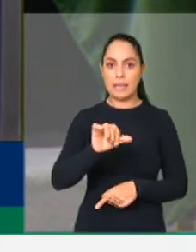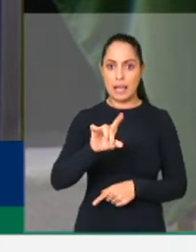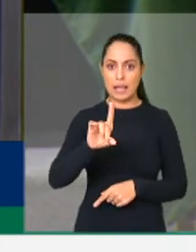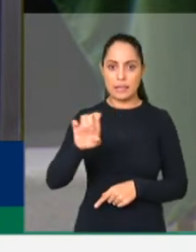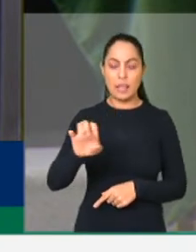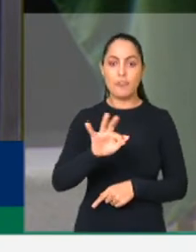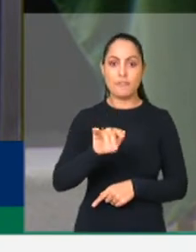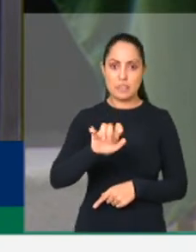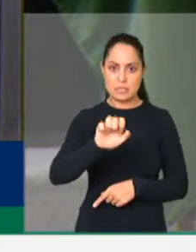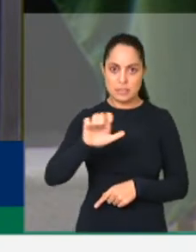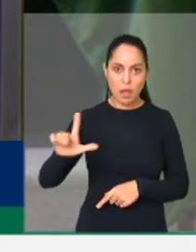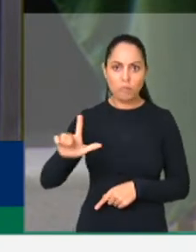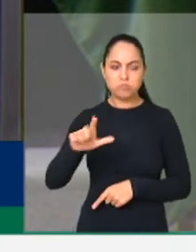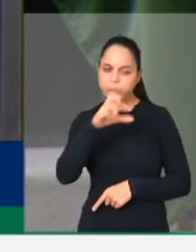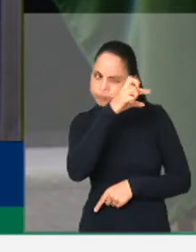DA DESPESA CRIADA POR PRAZO DETERMINADO A QUAL